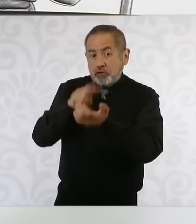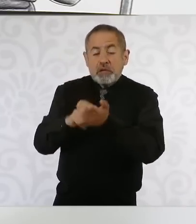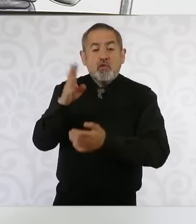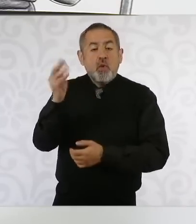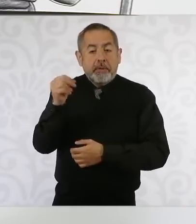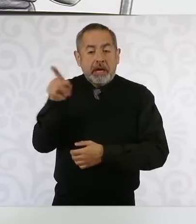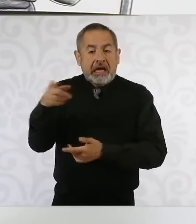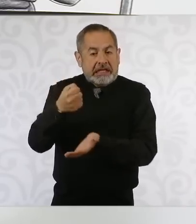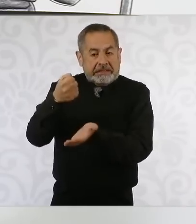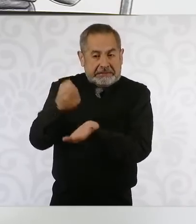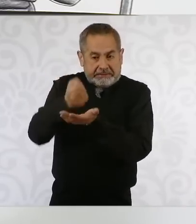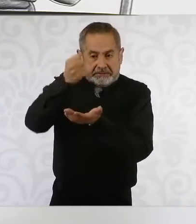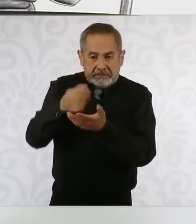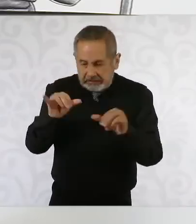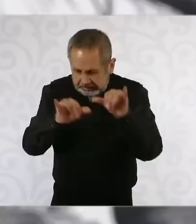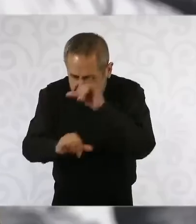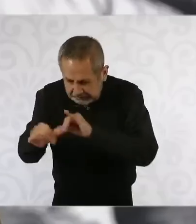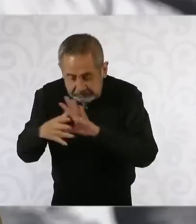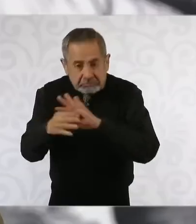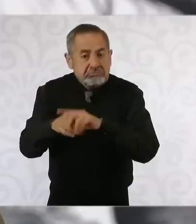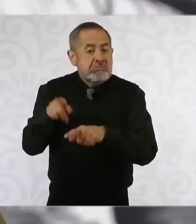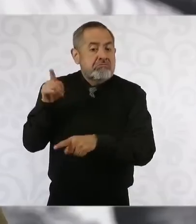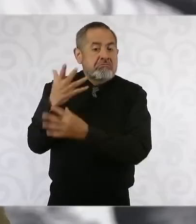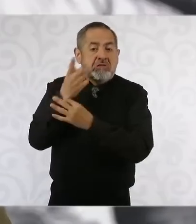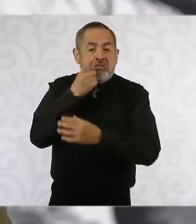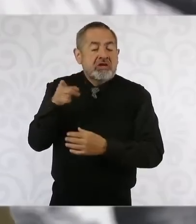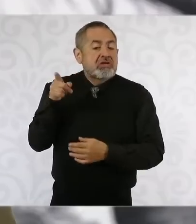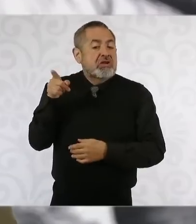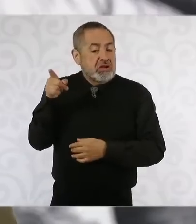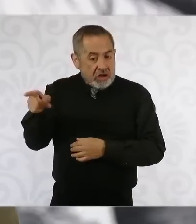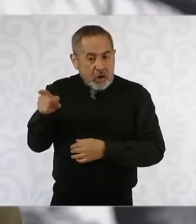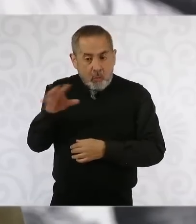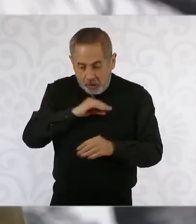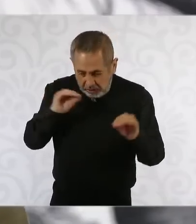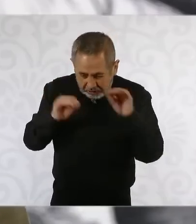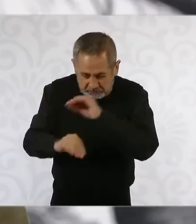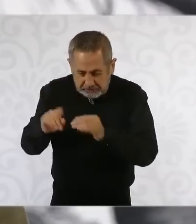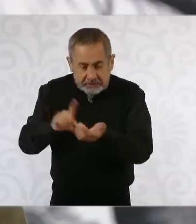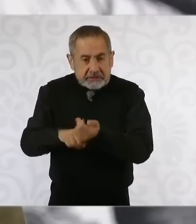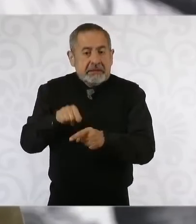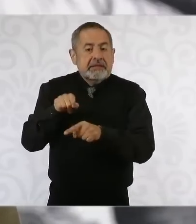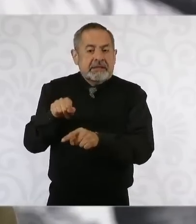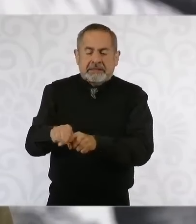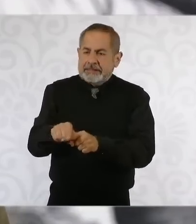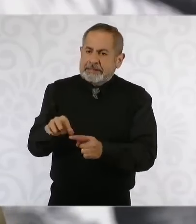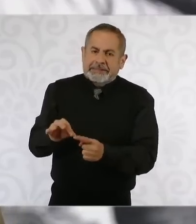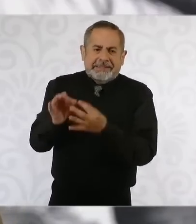y publicó un método en el cual se puede producir un precursor químico esencial para la producción